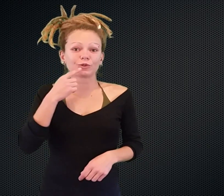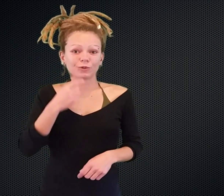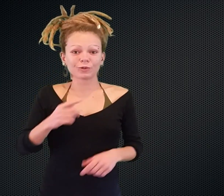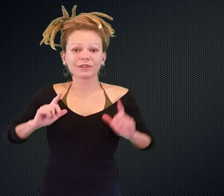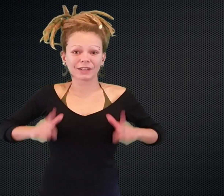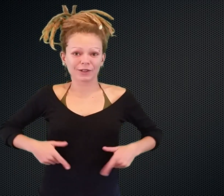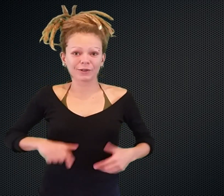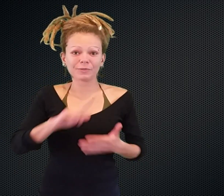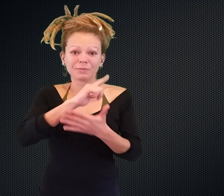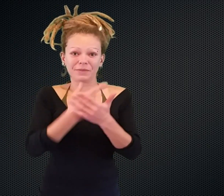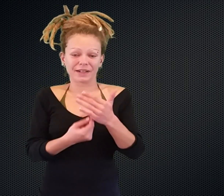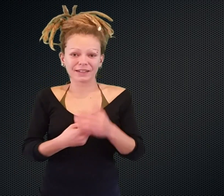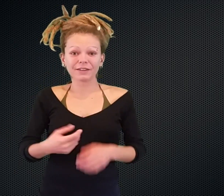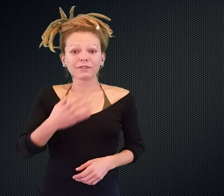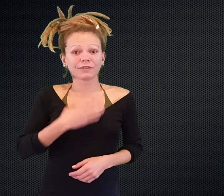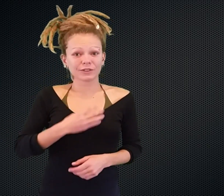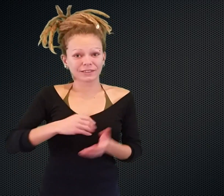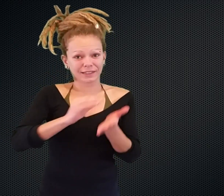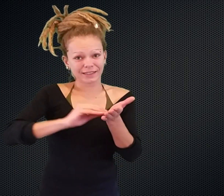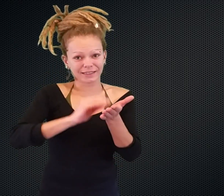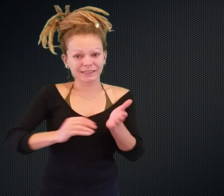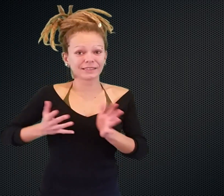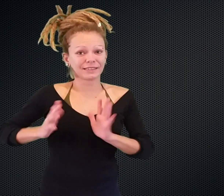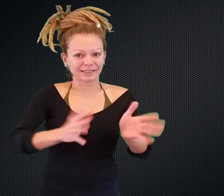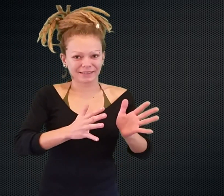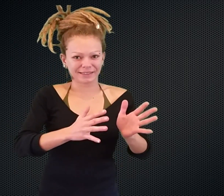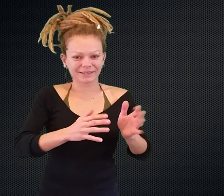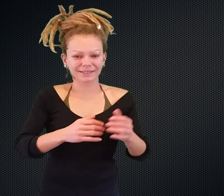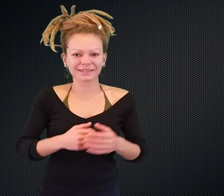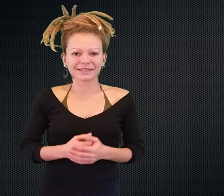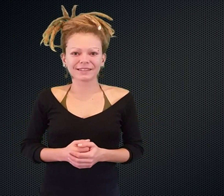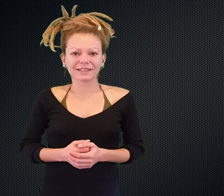d'une école bilingue (français écrit et langue des signes)